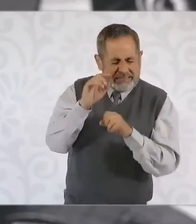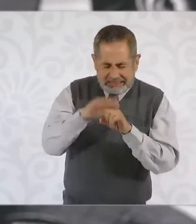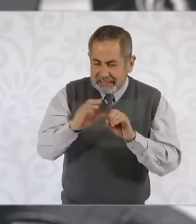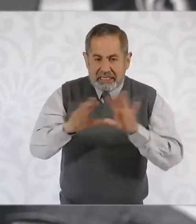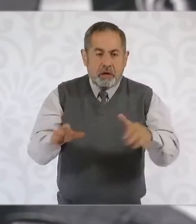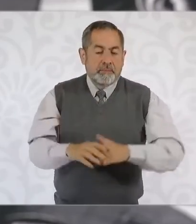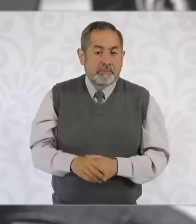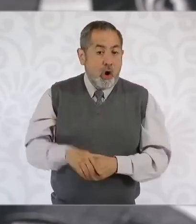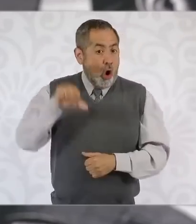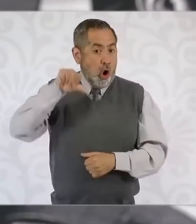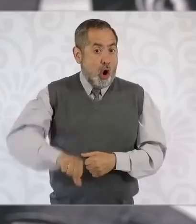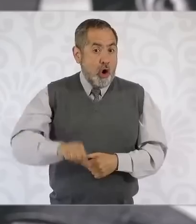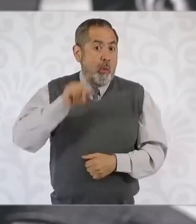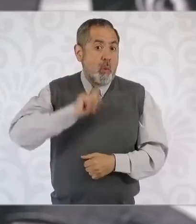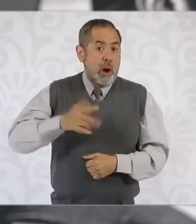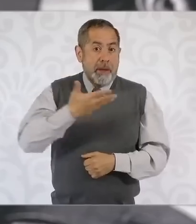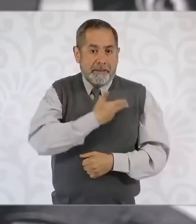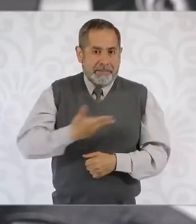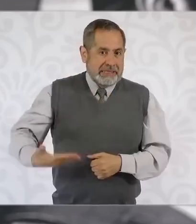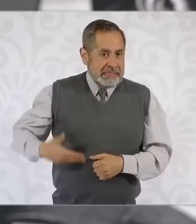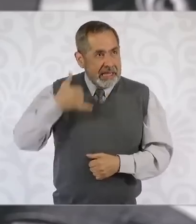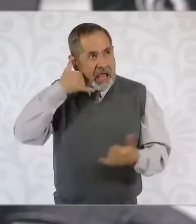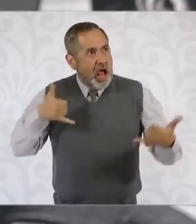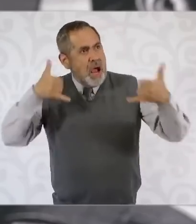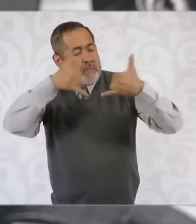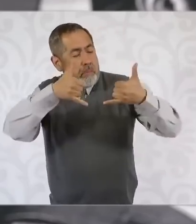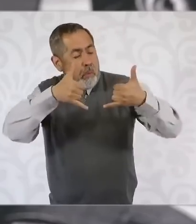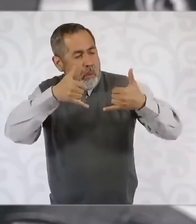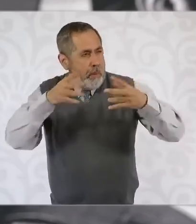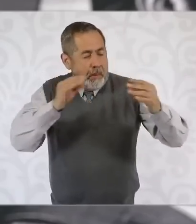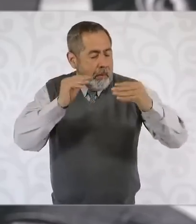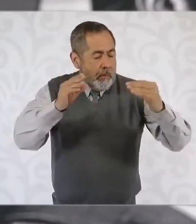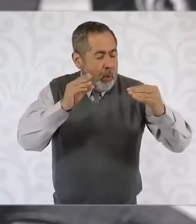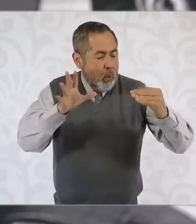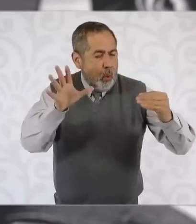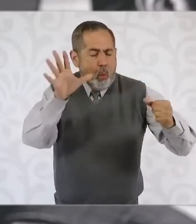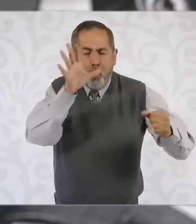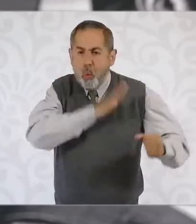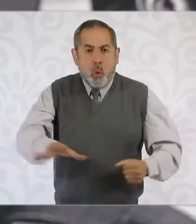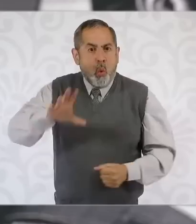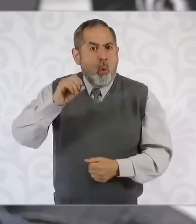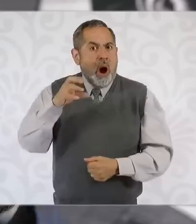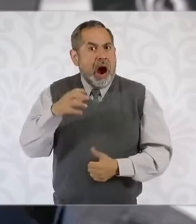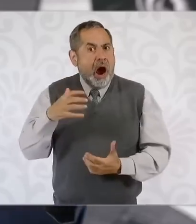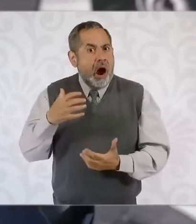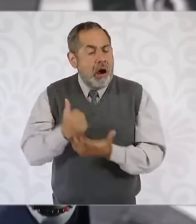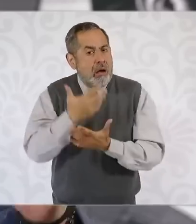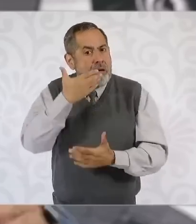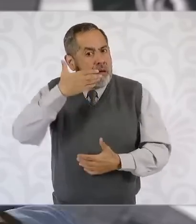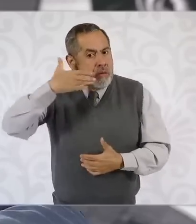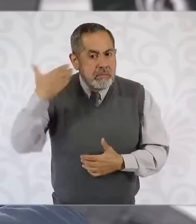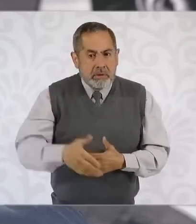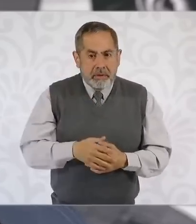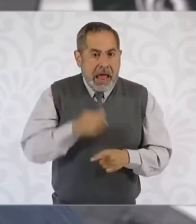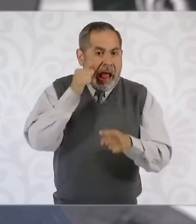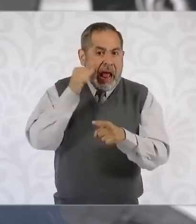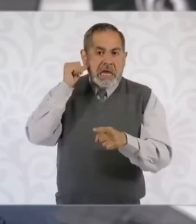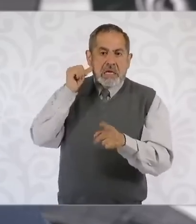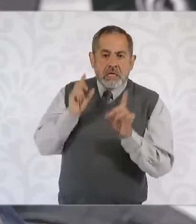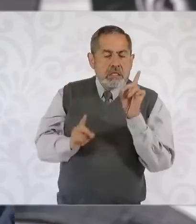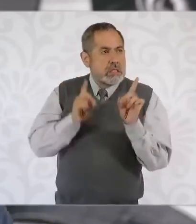la presidenta pues es algo totalmente insólito si ustedes preguntaban ayer esto era Cómo esto